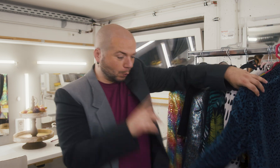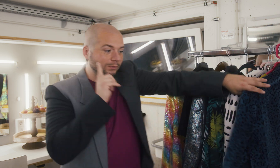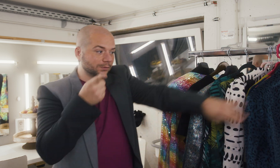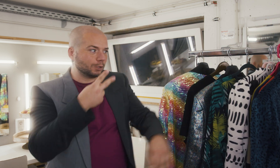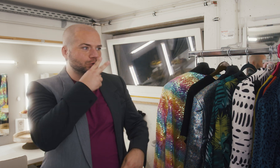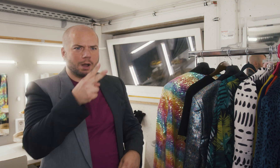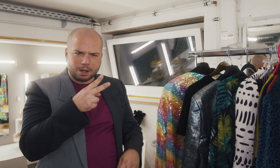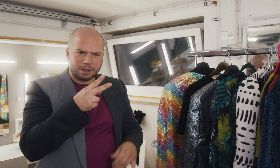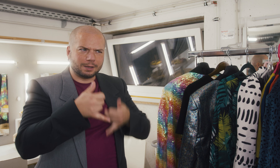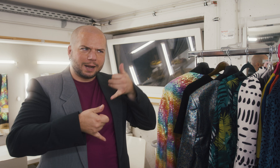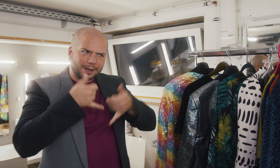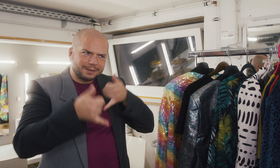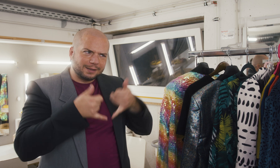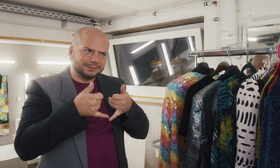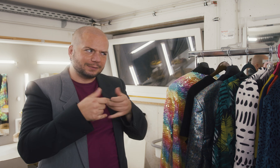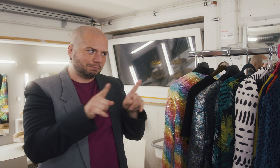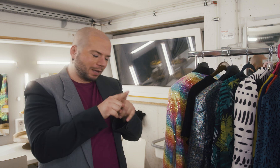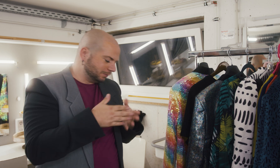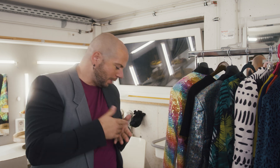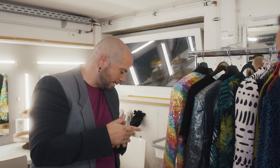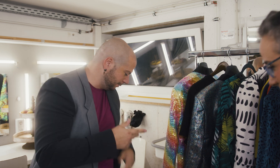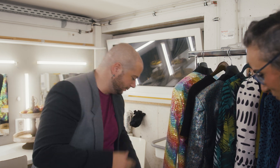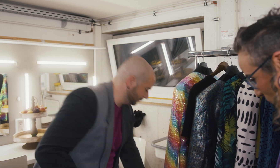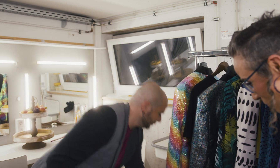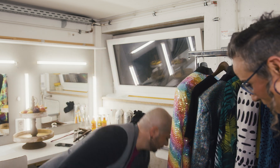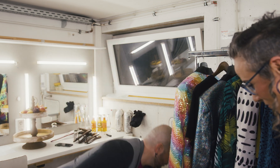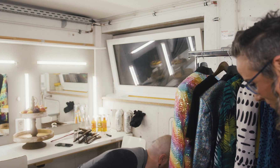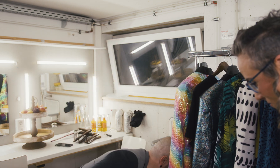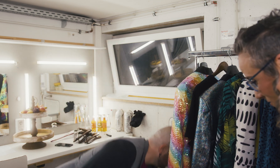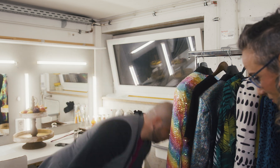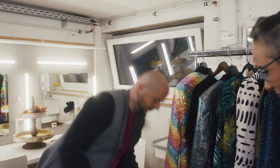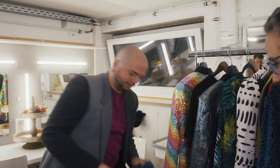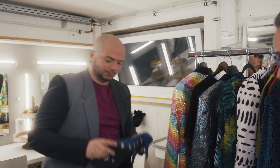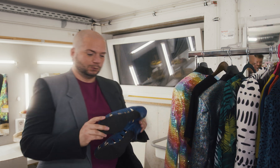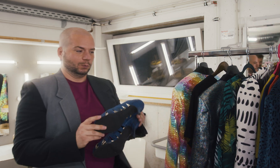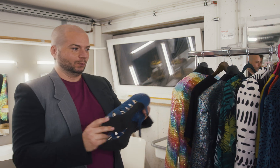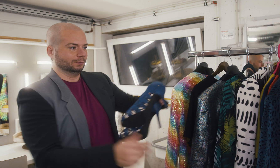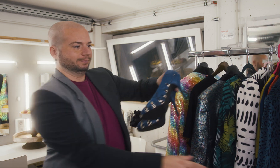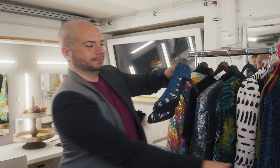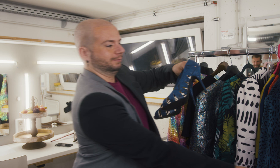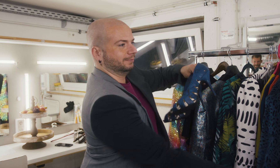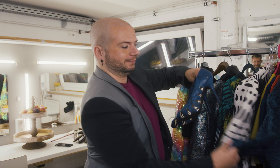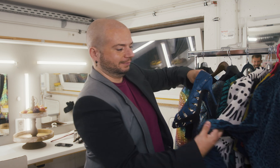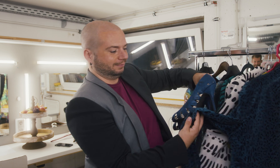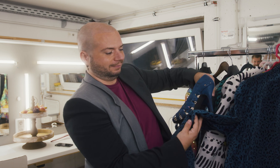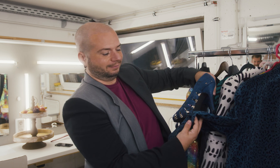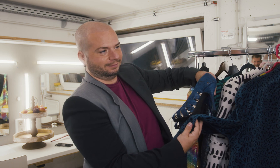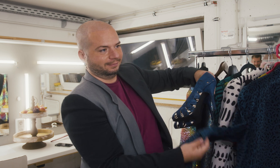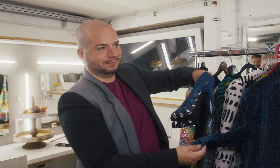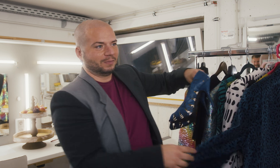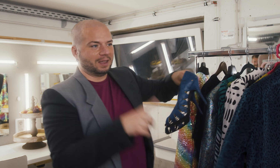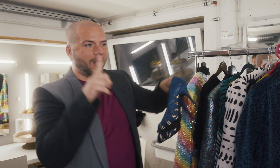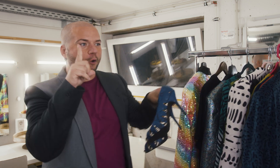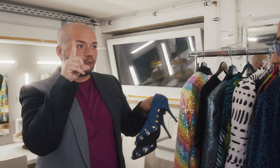Dann fiel sein Blick auf die High Heels, die perfekt dazu passen.